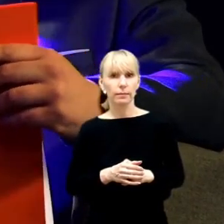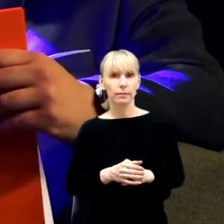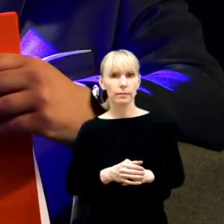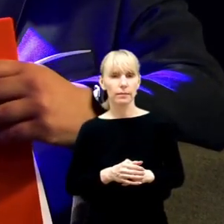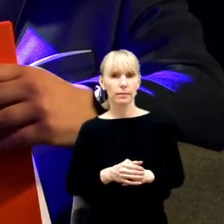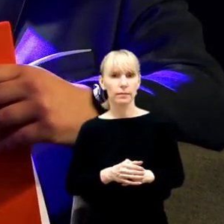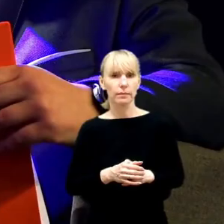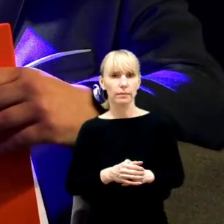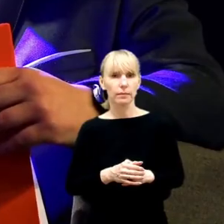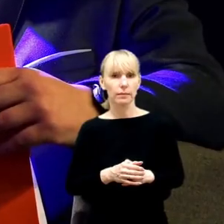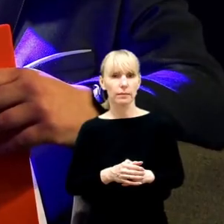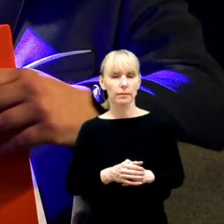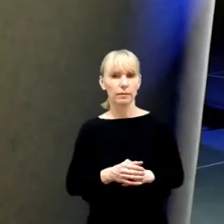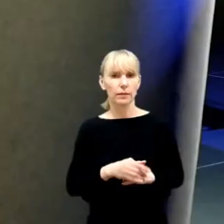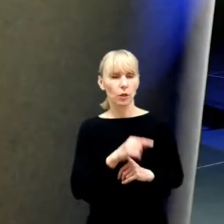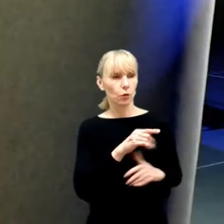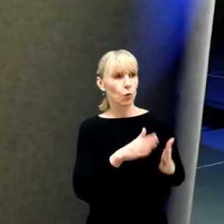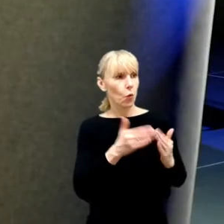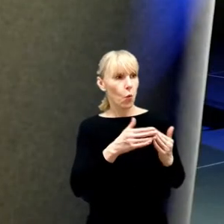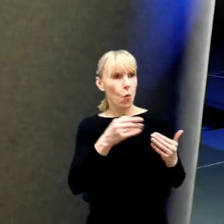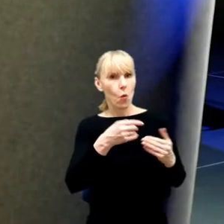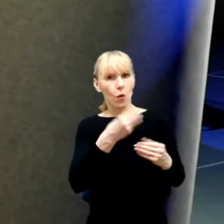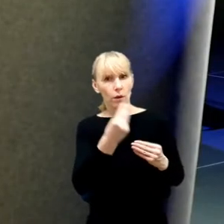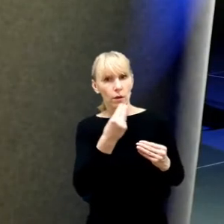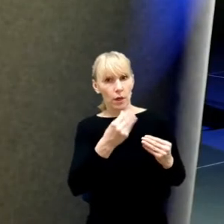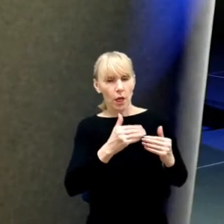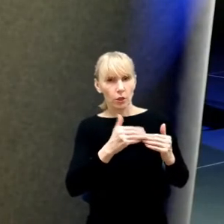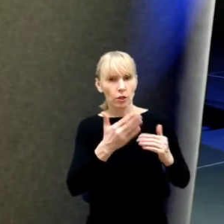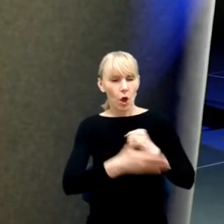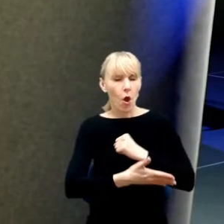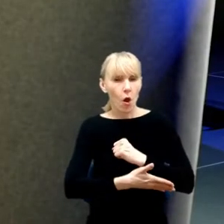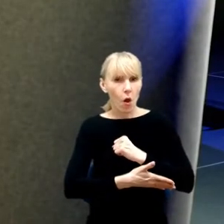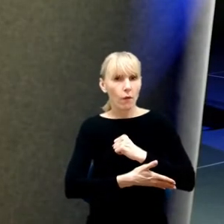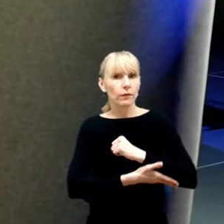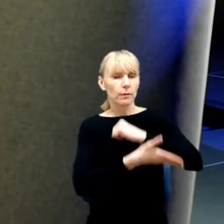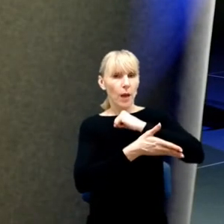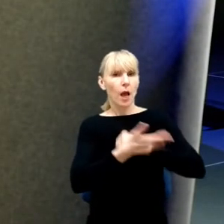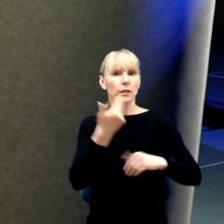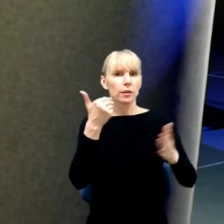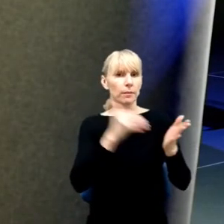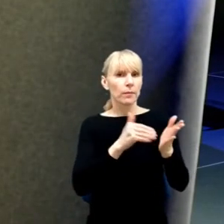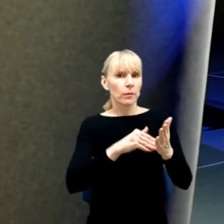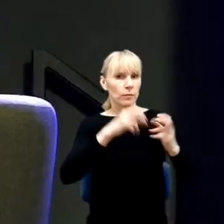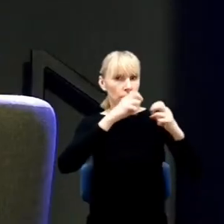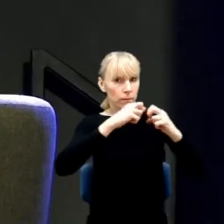znowu o zwrot wsparcia w zakresie tych potrzeb remontowych, a później będę jeszcze miał do Państwa komentarz,